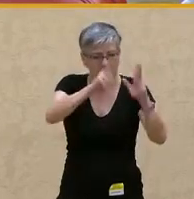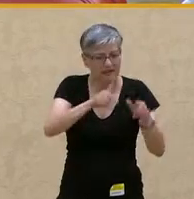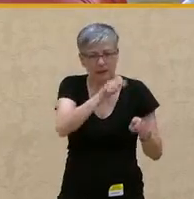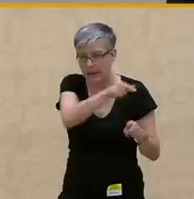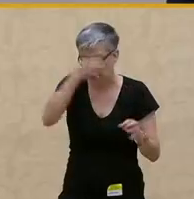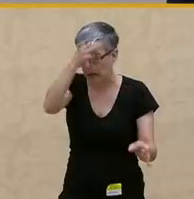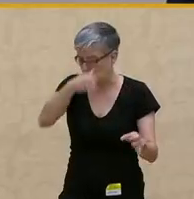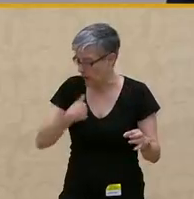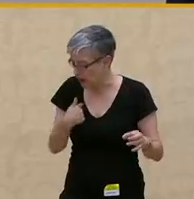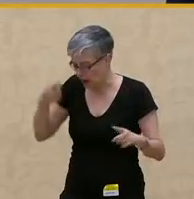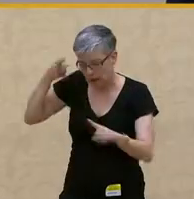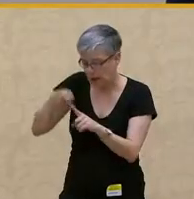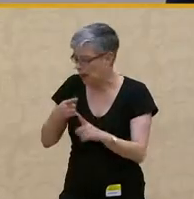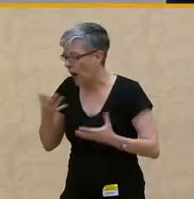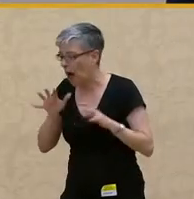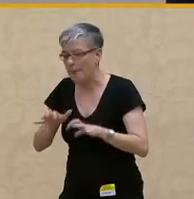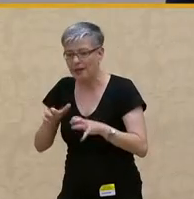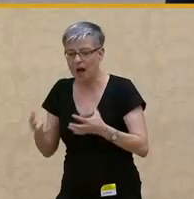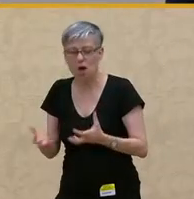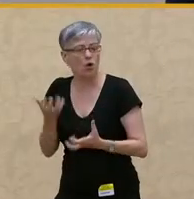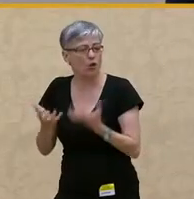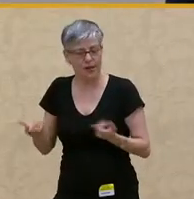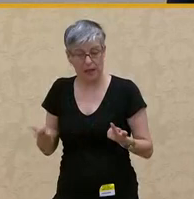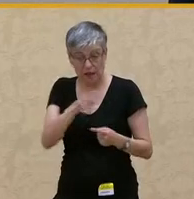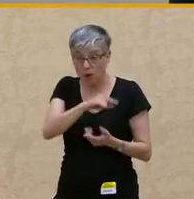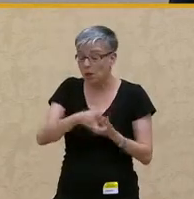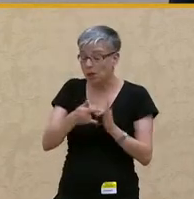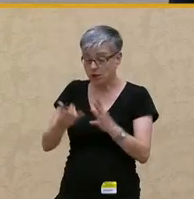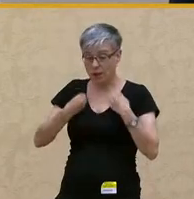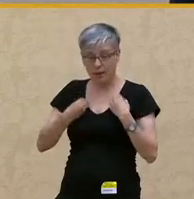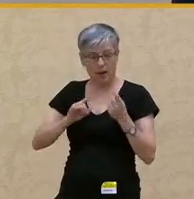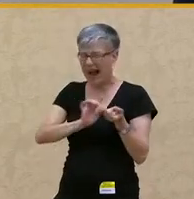y ese ha sido el gran proyecto de vida para esta persona. Eso es lo que nos manda la Convención